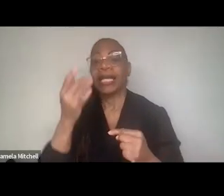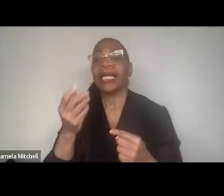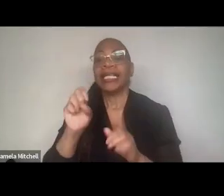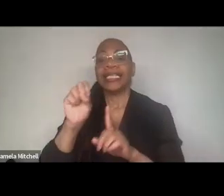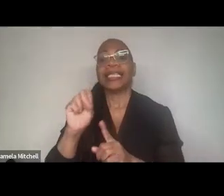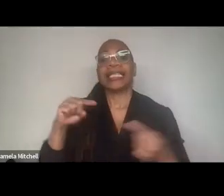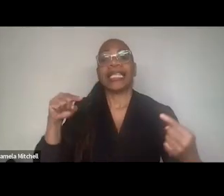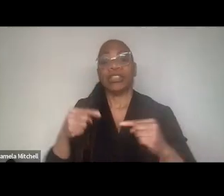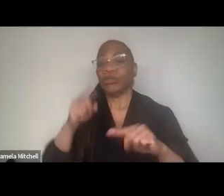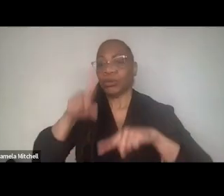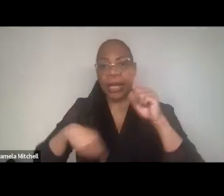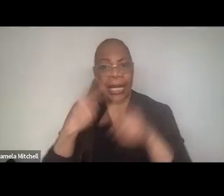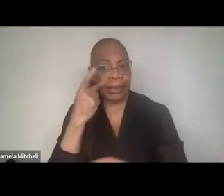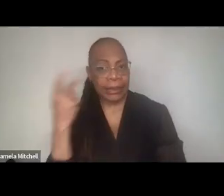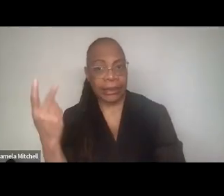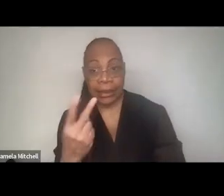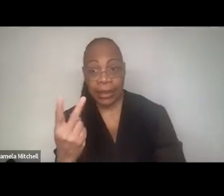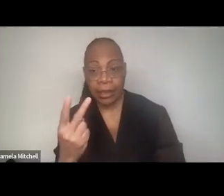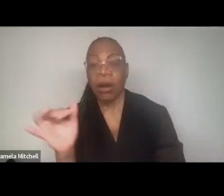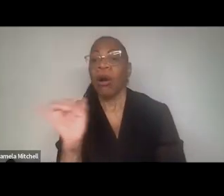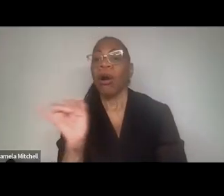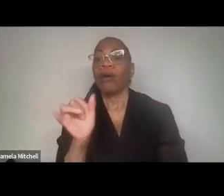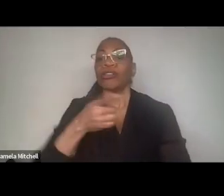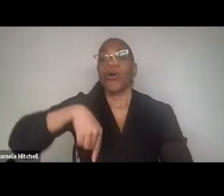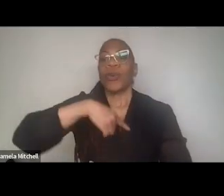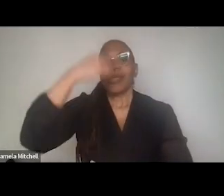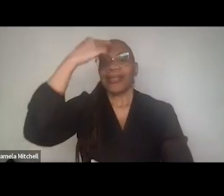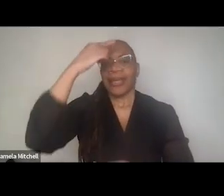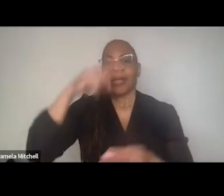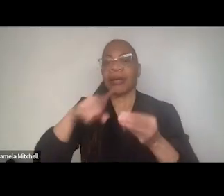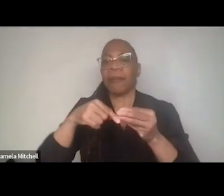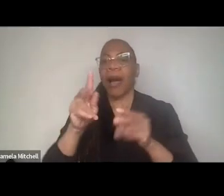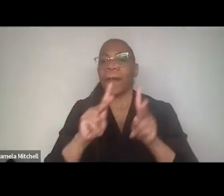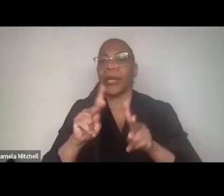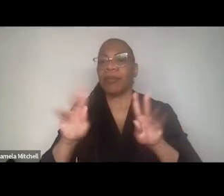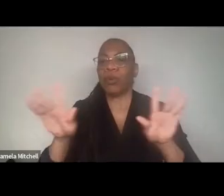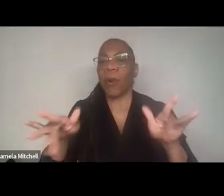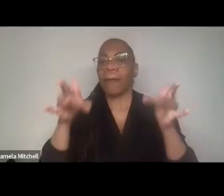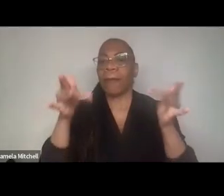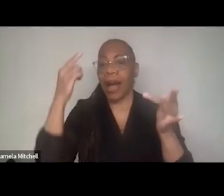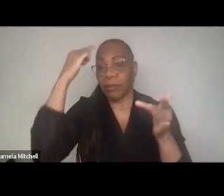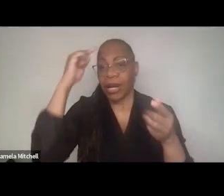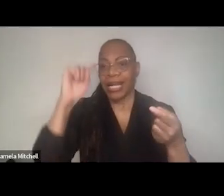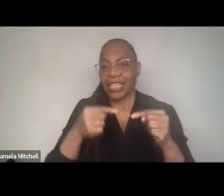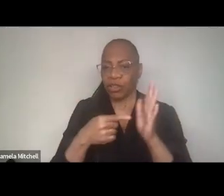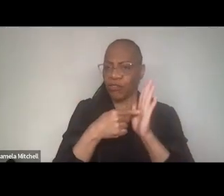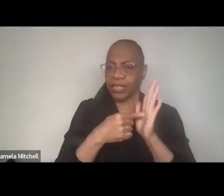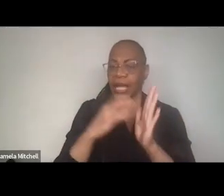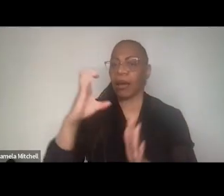Y también, al pensar en las personas con lesiones cerebrales leves como la conmoción cerebral, si han tenido múltiples lesiones cerebrales leves,